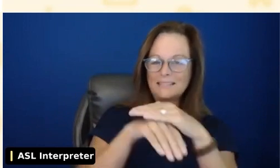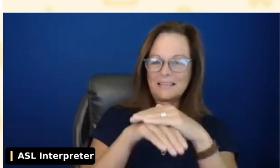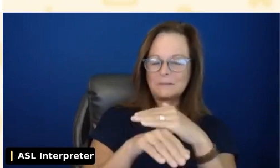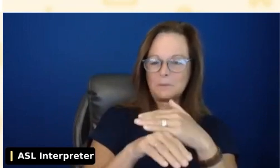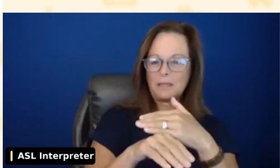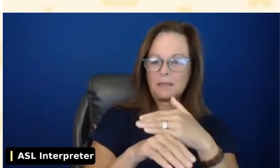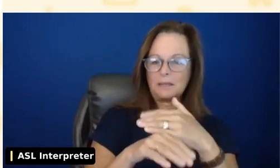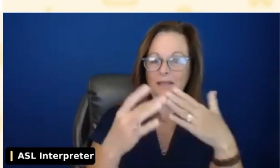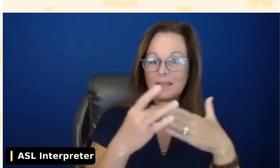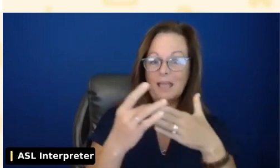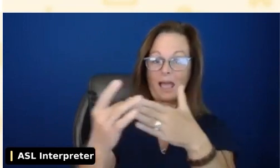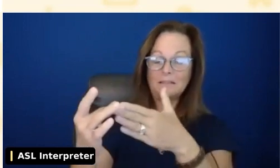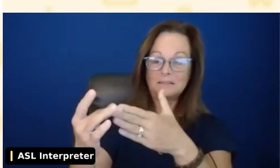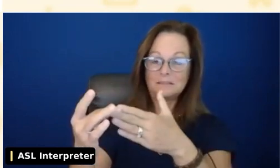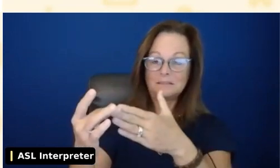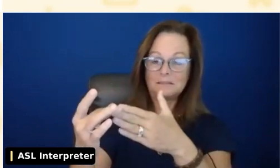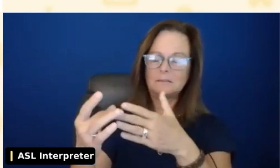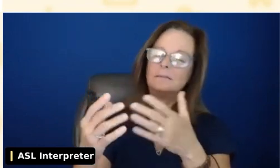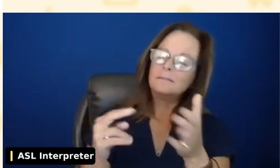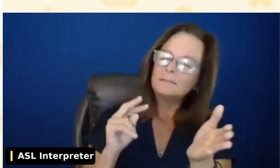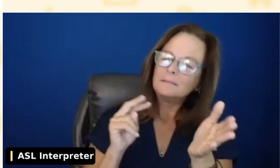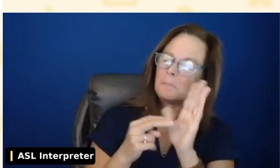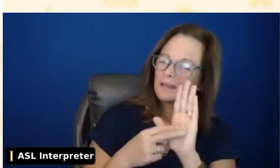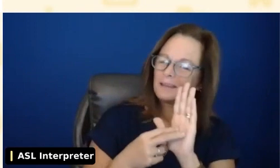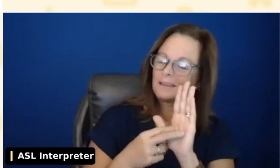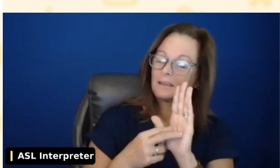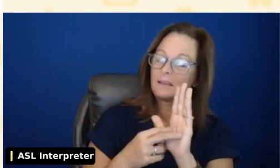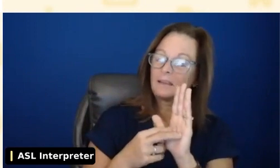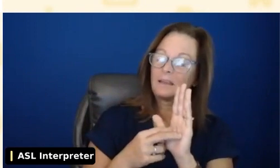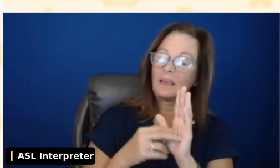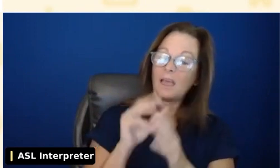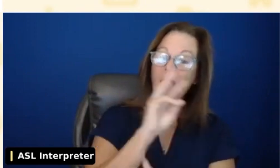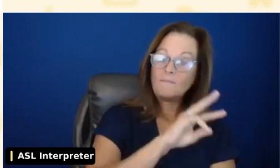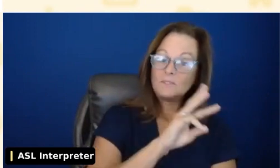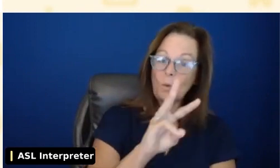En otras palabras, si está basado en web, ¿sigue las WCAG?